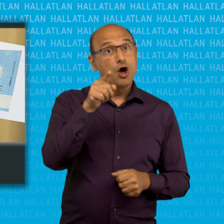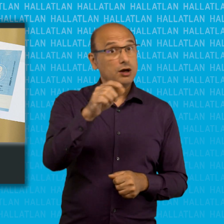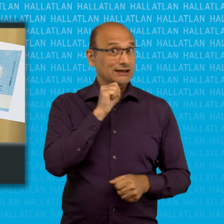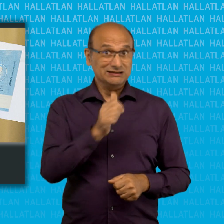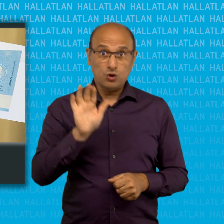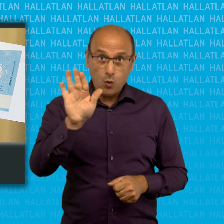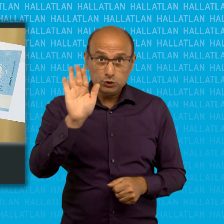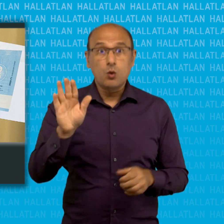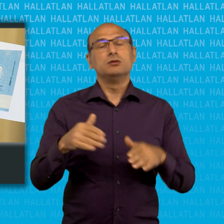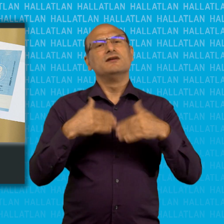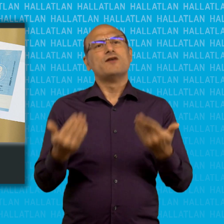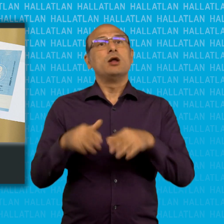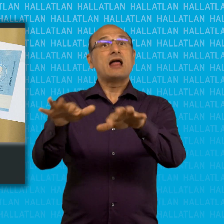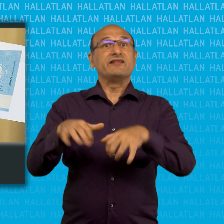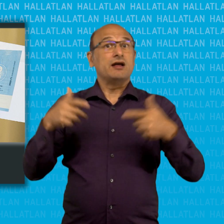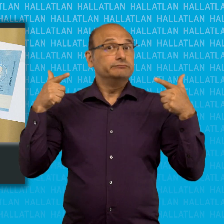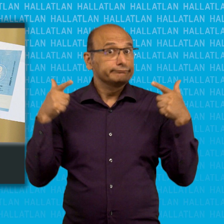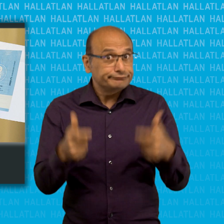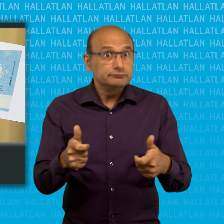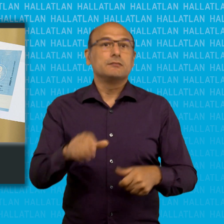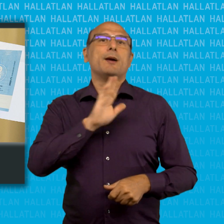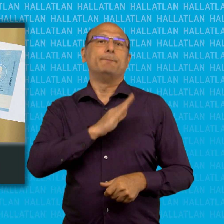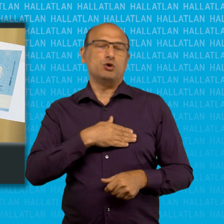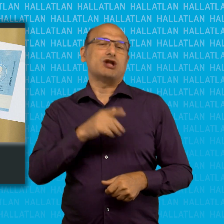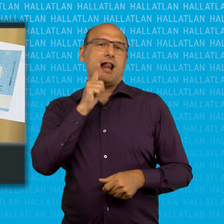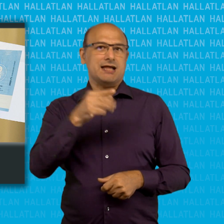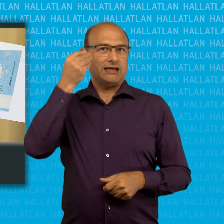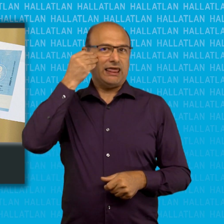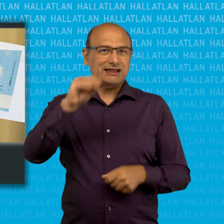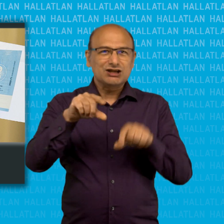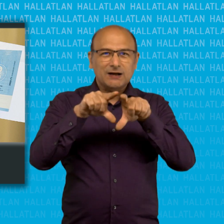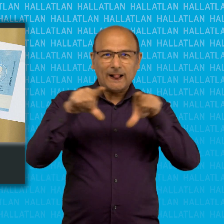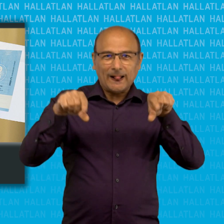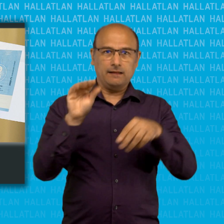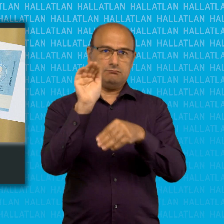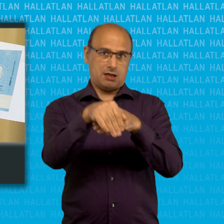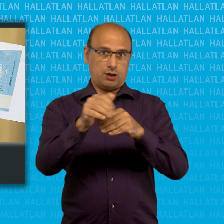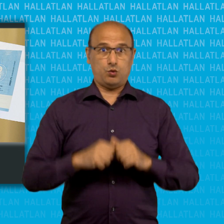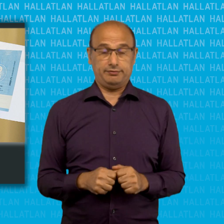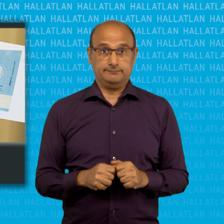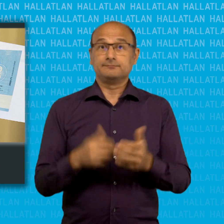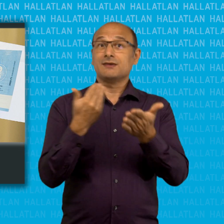ha a postástól nem tudják átvenni, akkor az ajánlott küldeményhez hasonló üzenetet hagynak a címzettnél,